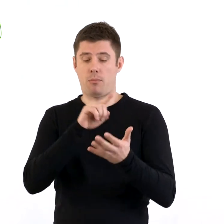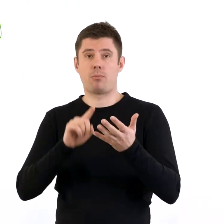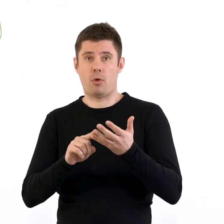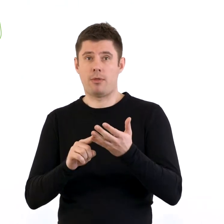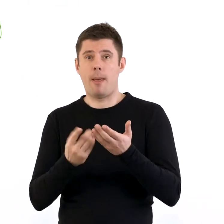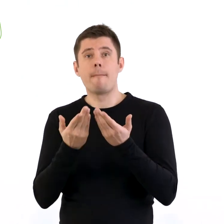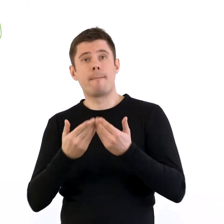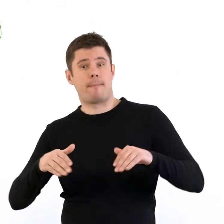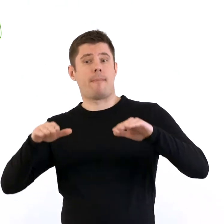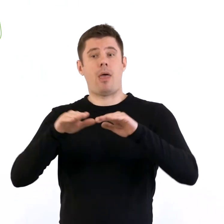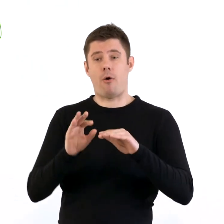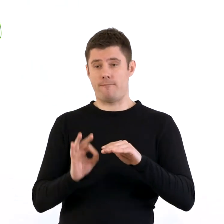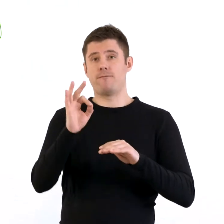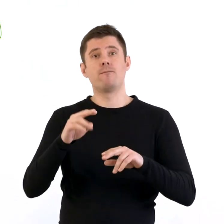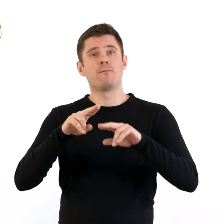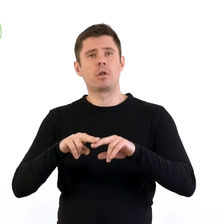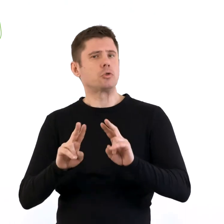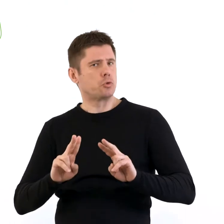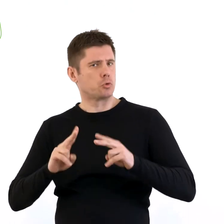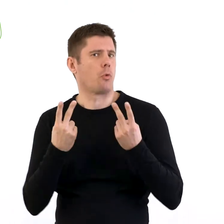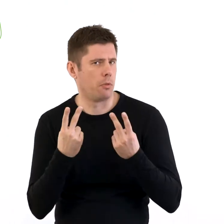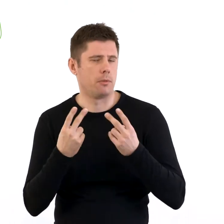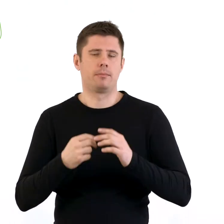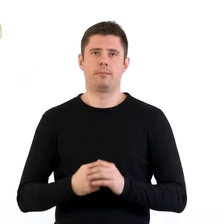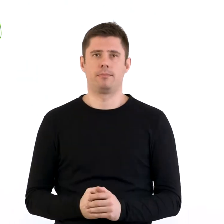5. źródła majątku fundacji.